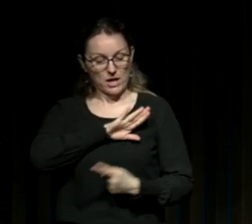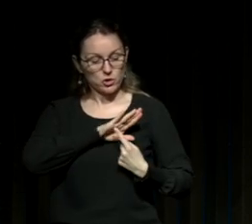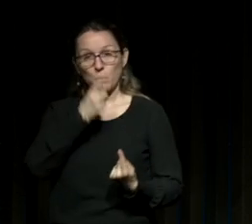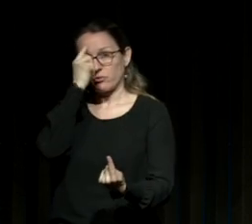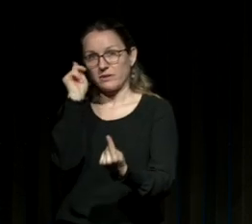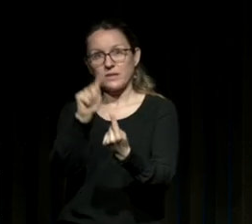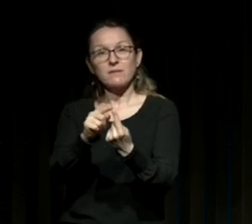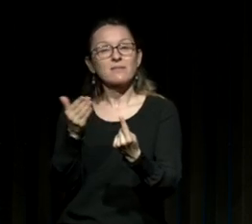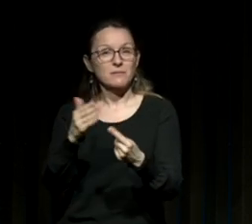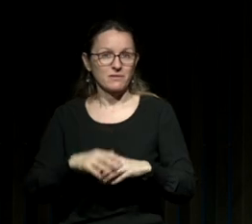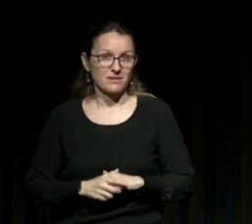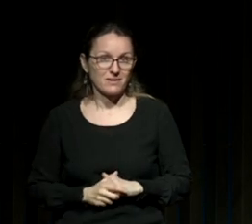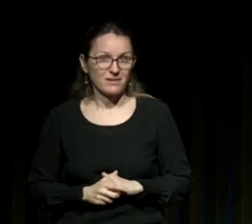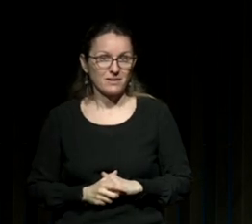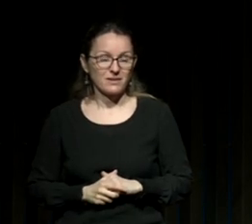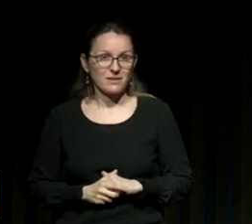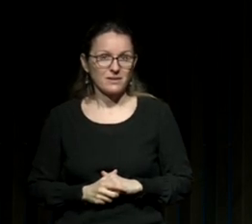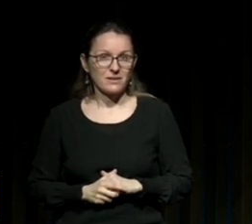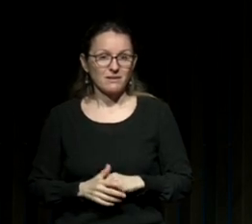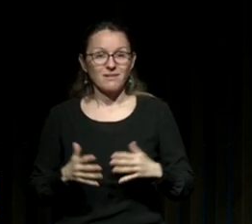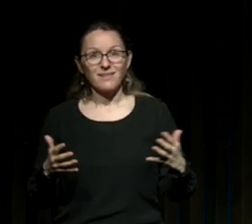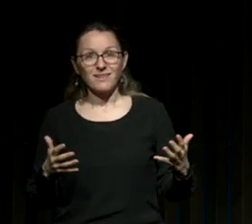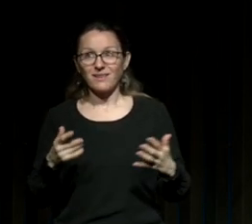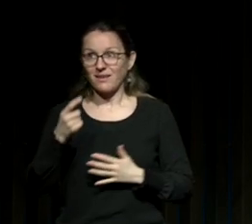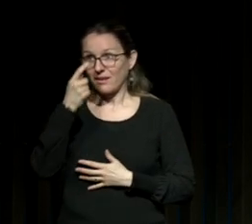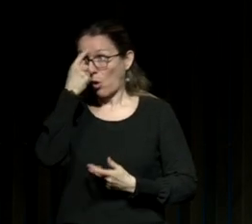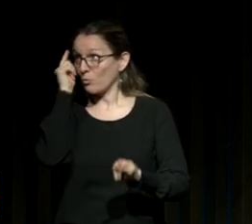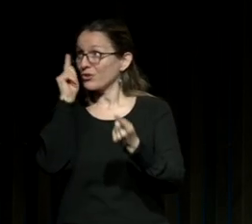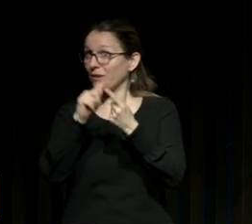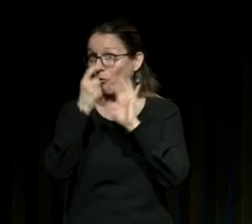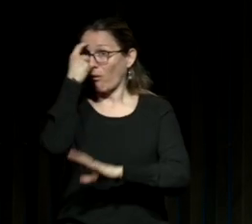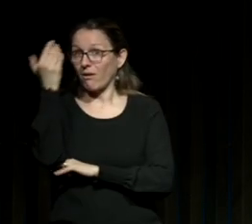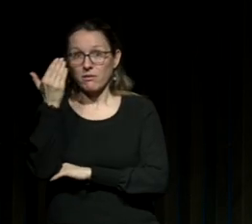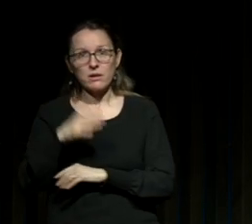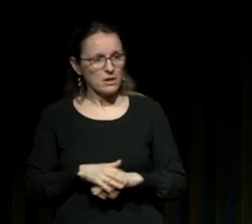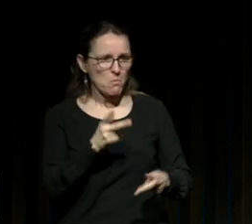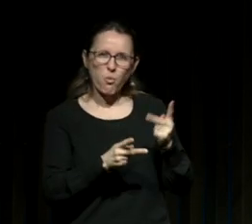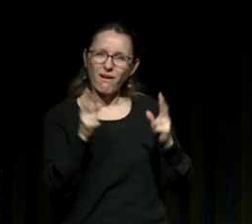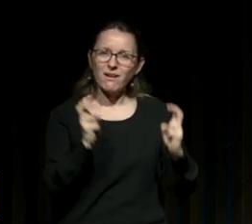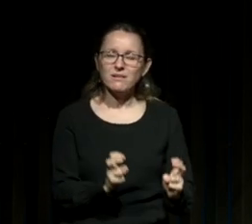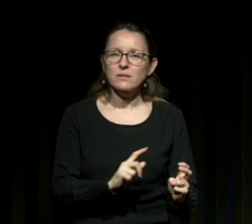c'est pas toujours de lui faire perdre du poids parfois il faut d'abord s'occuper des